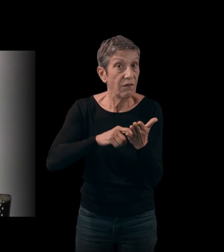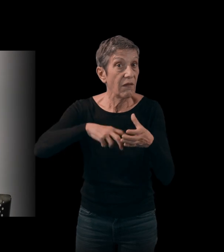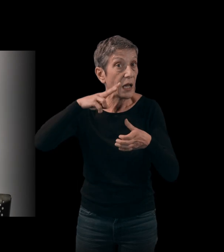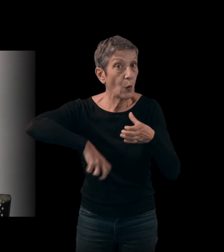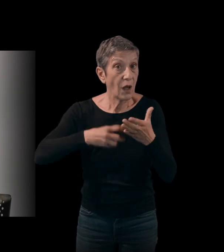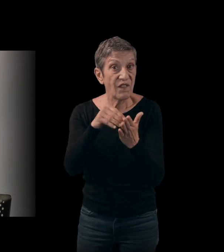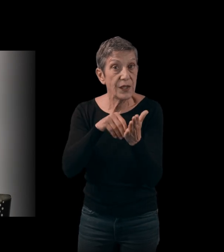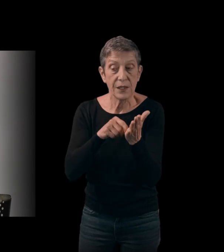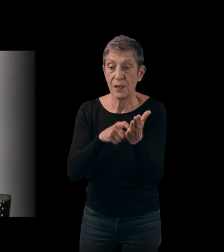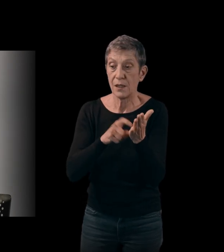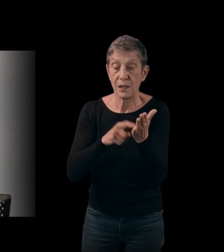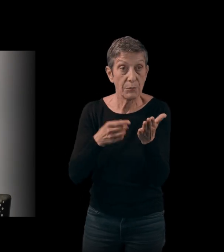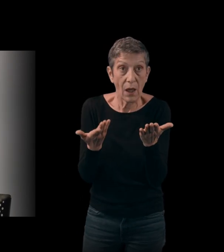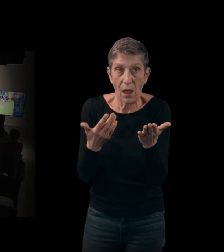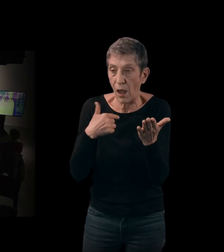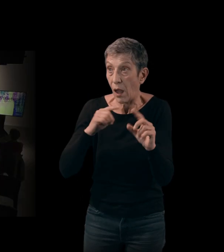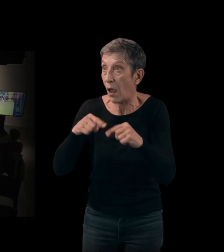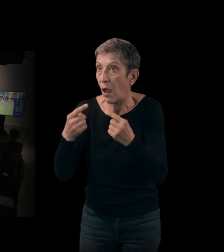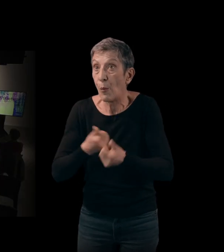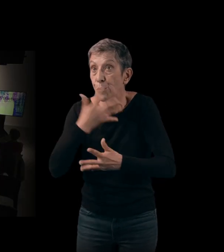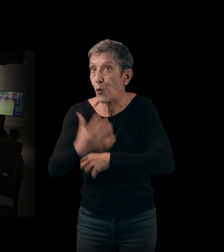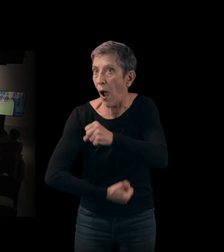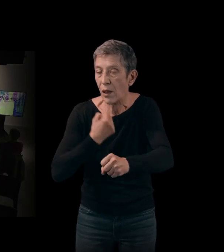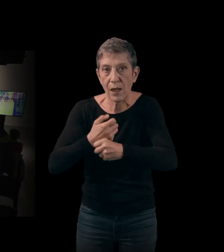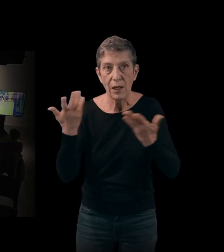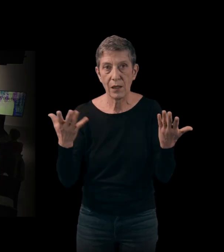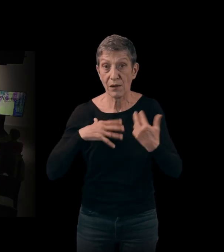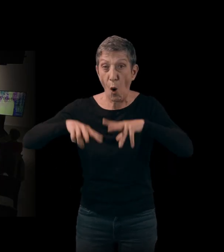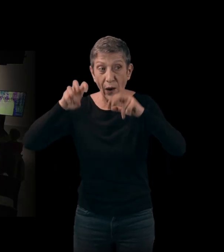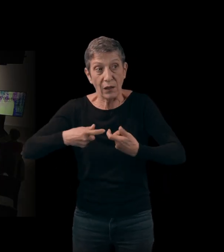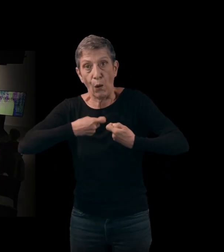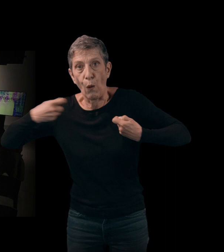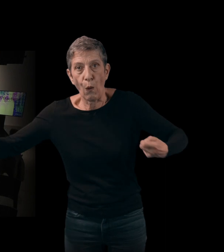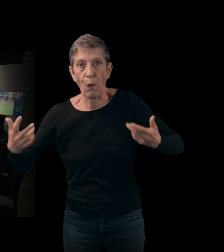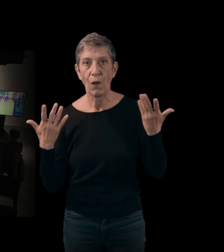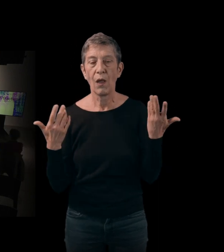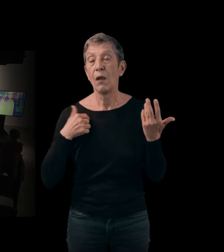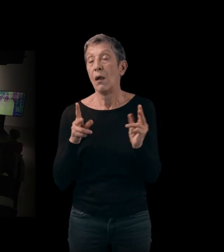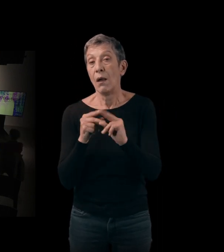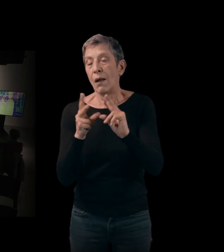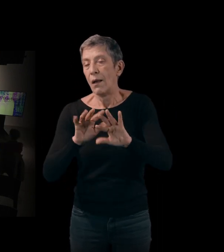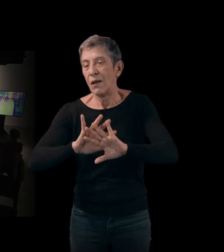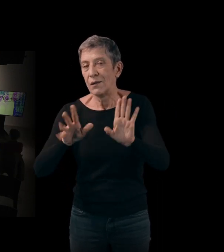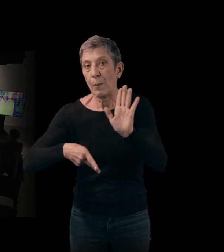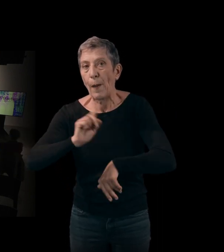ça se compte en années, ce sont cinq, six, sept ans. Ce sont des enquêtes longues. Je ne vais pas trop en parler, mais pour moi, il y a vraiment